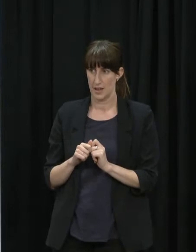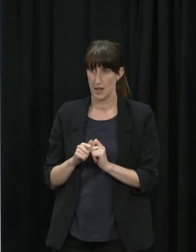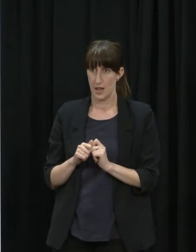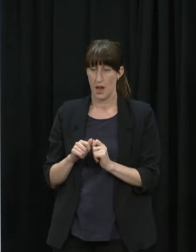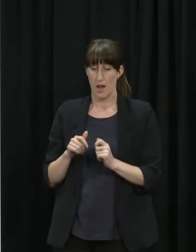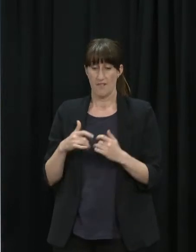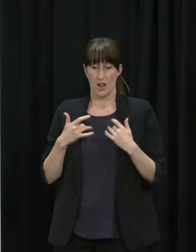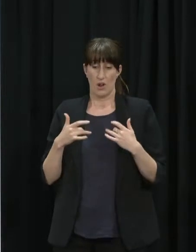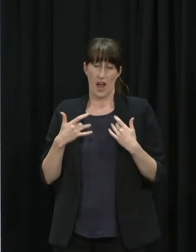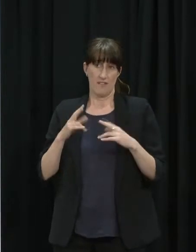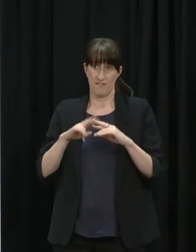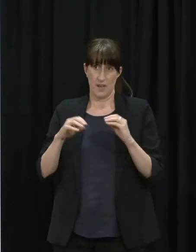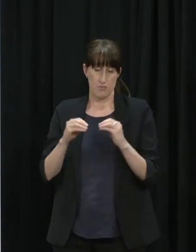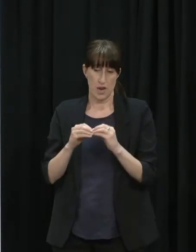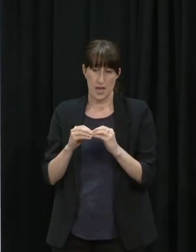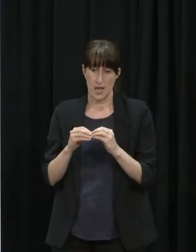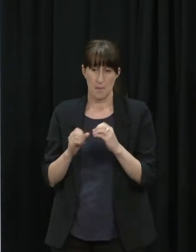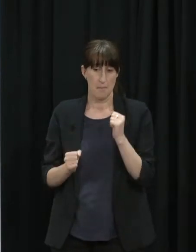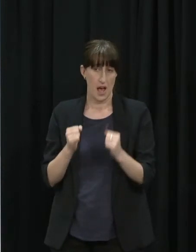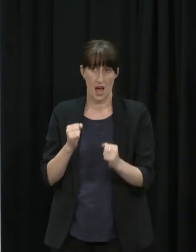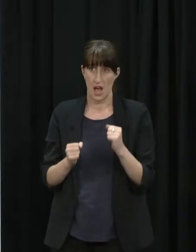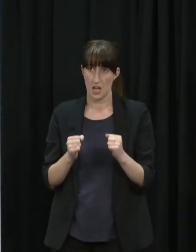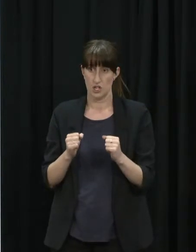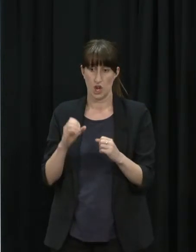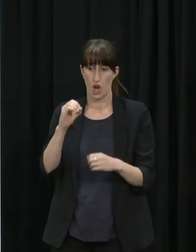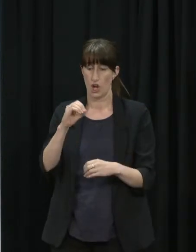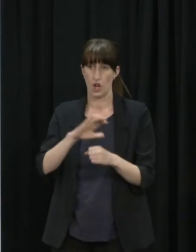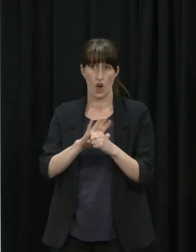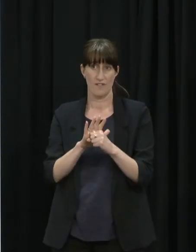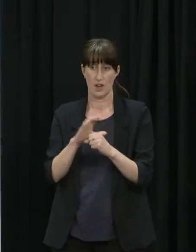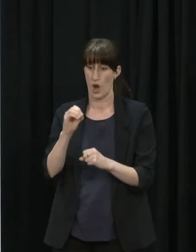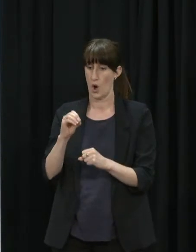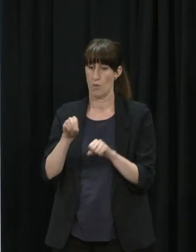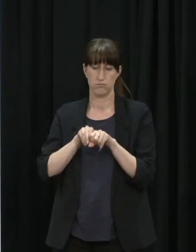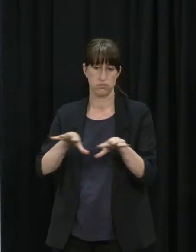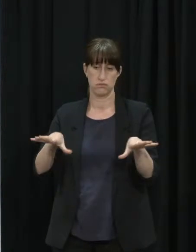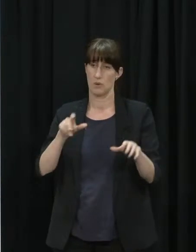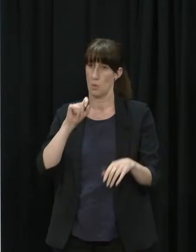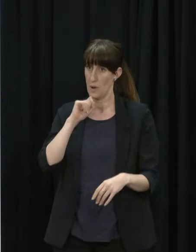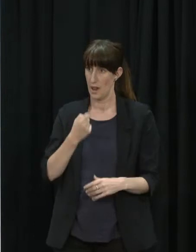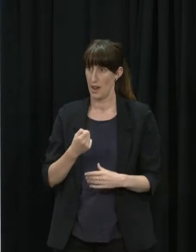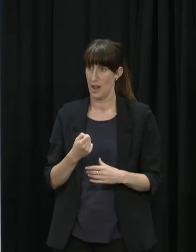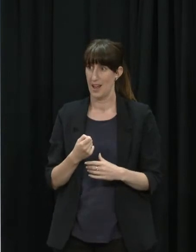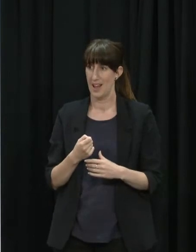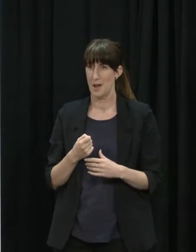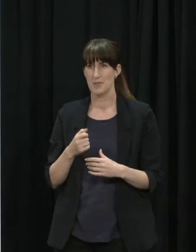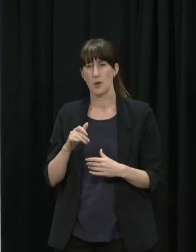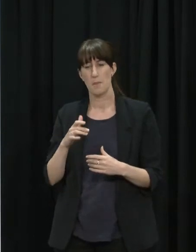whakaputanga o te werohanga mo nga tamariki.